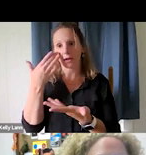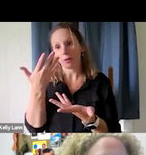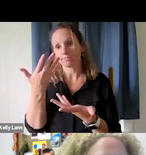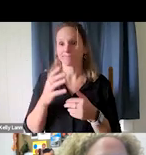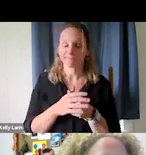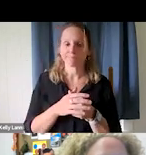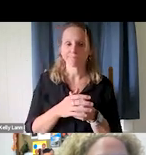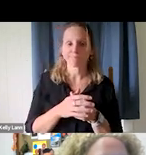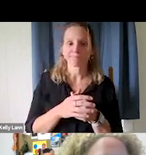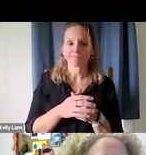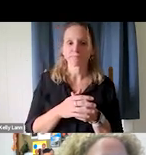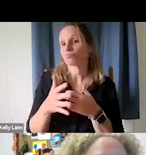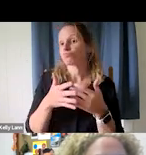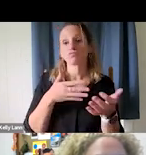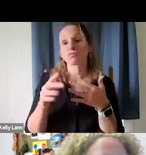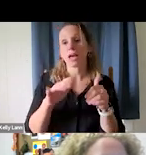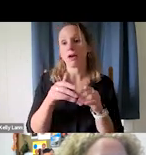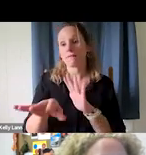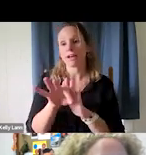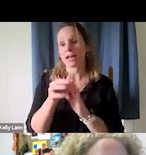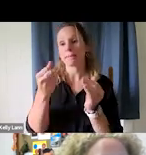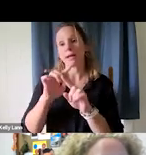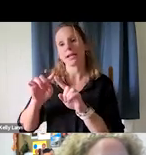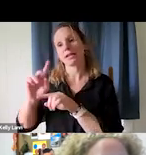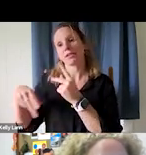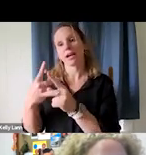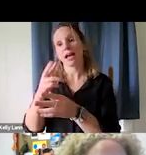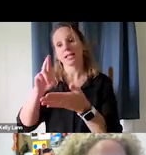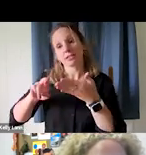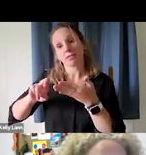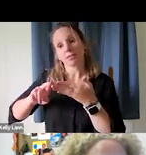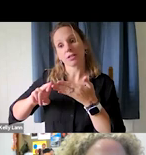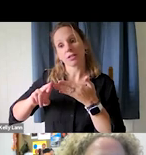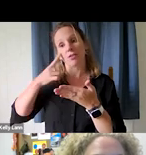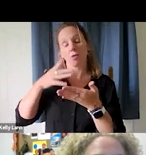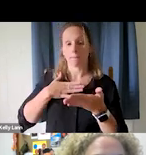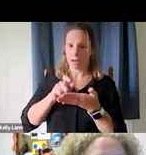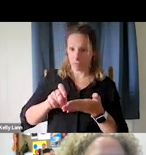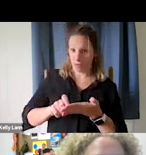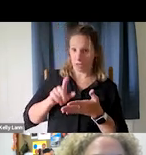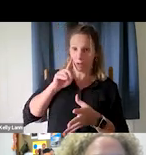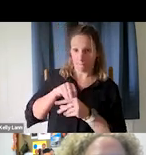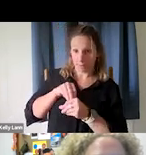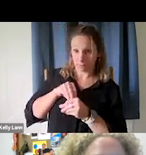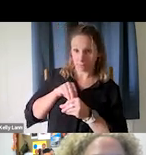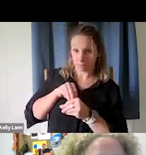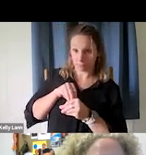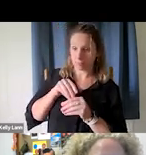Sea como sea, utilizo muchas formas de investigación en mi redacción. Y para saber qué...